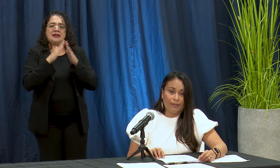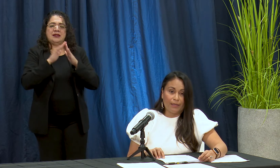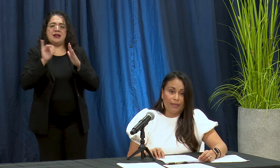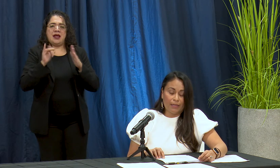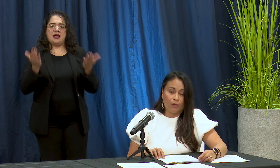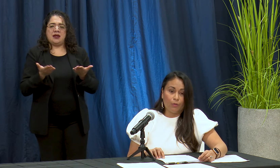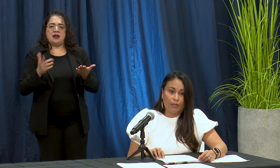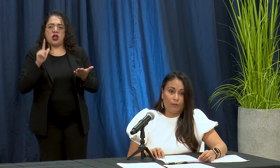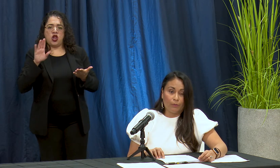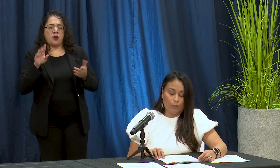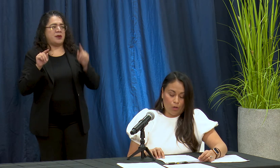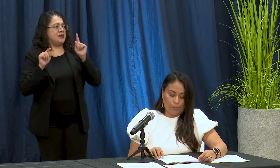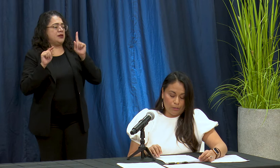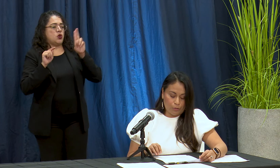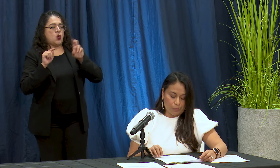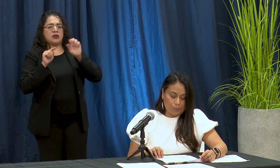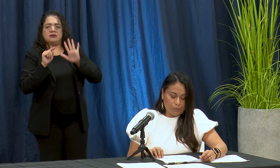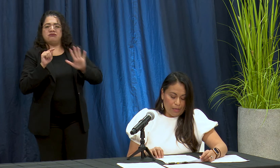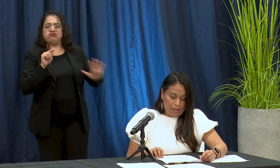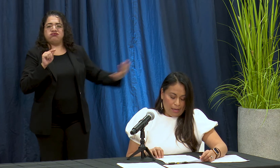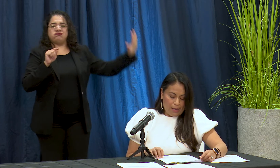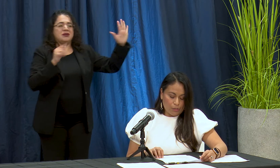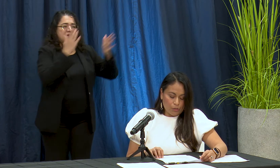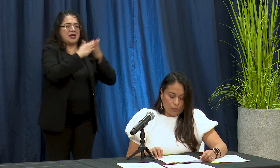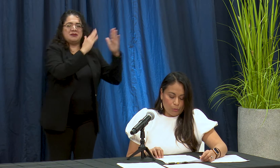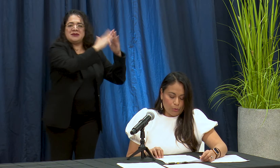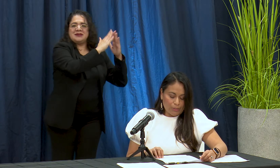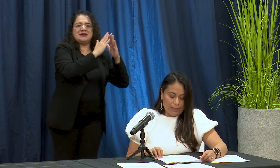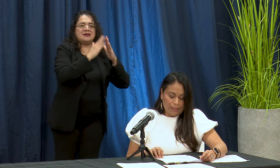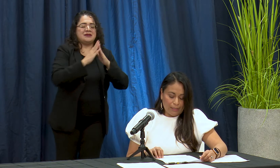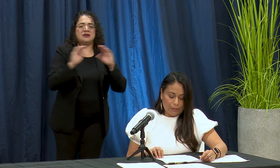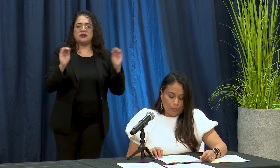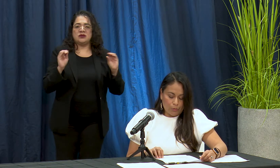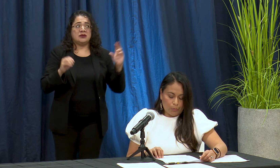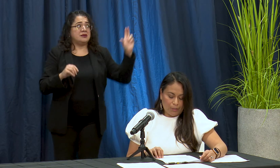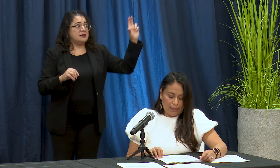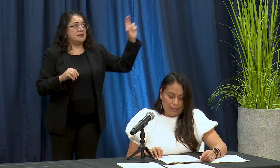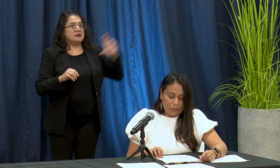incluyen doe long beach s to jakku show sarang criticals porque la ciudad